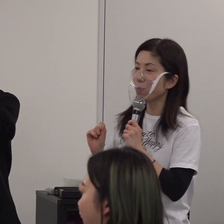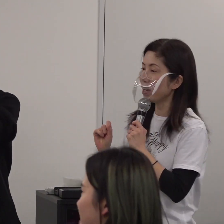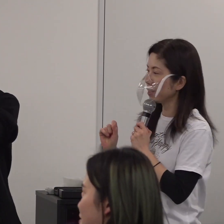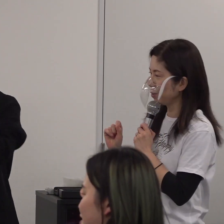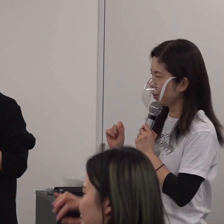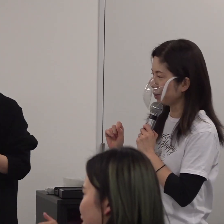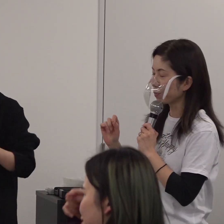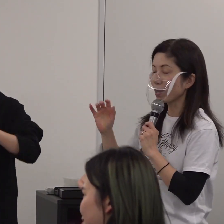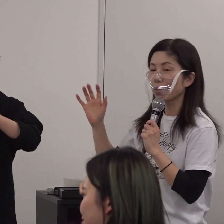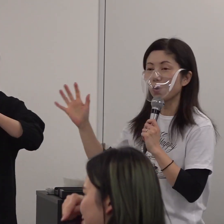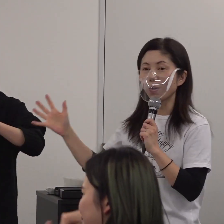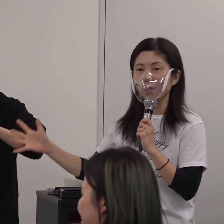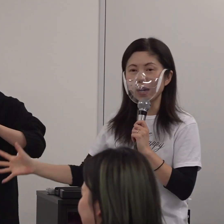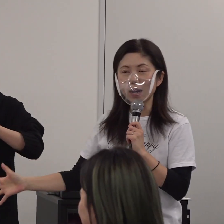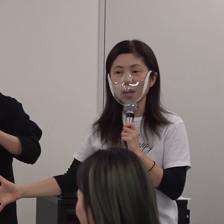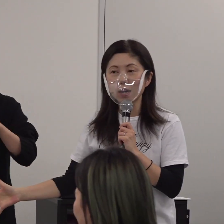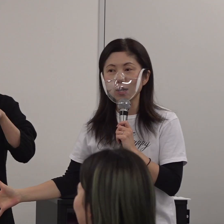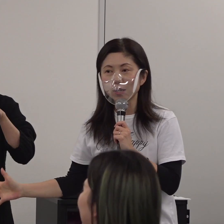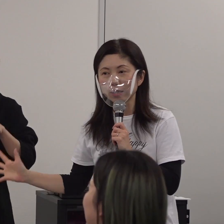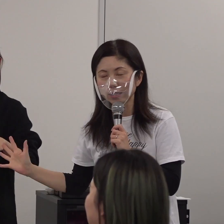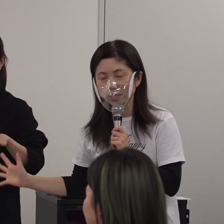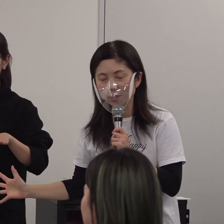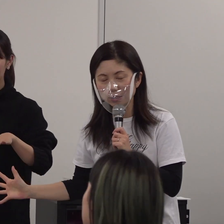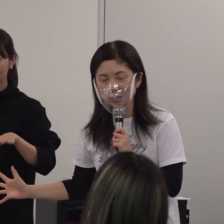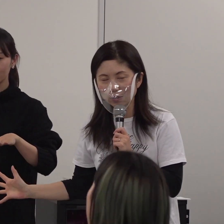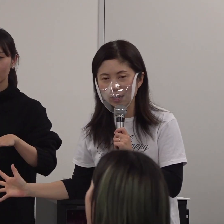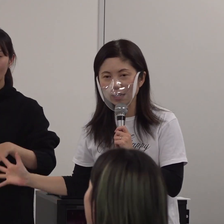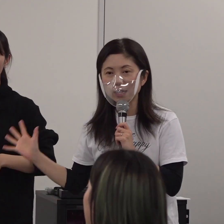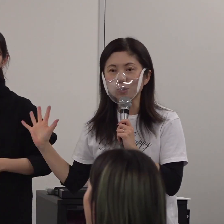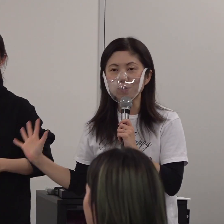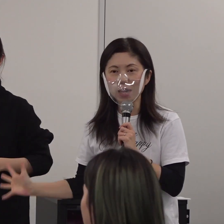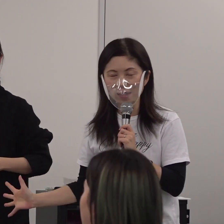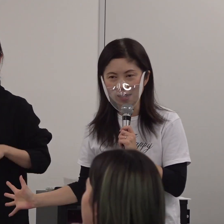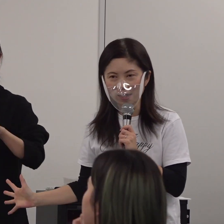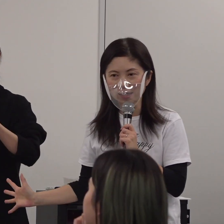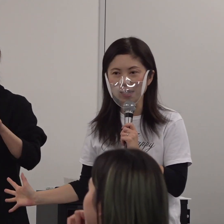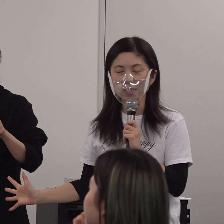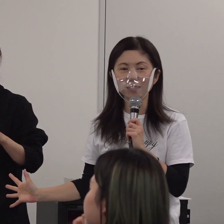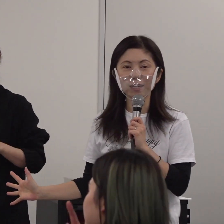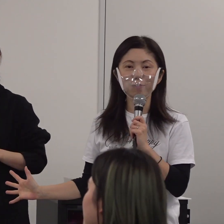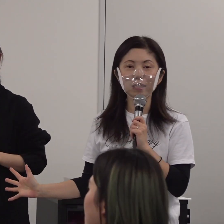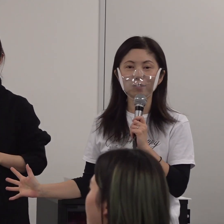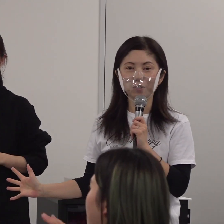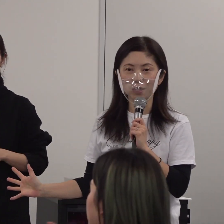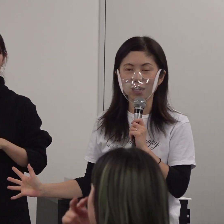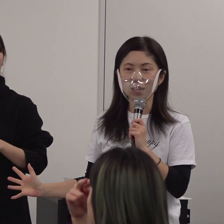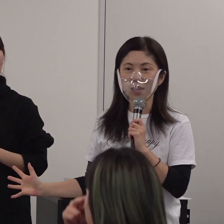まず今日は視覚に障害がある 見えない方いらっしゃいますので